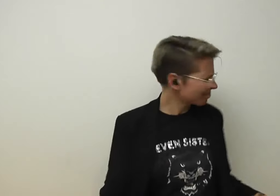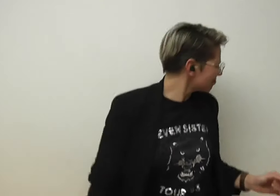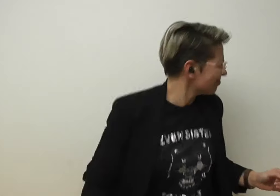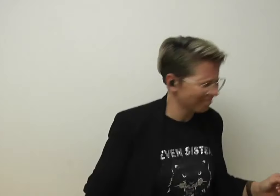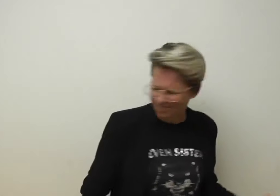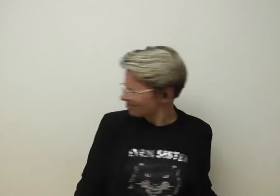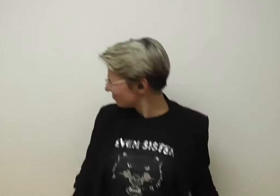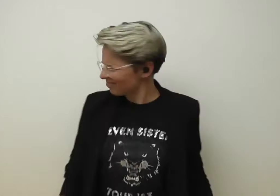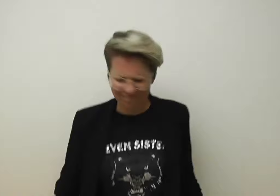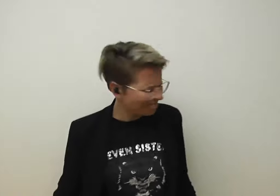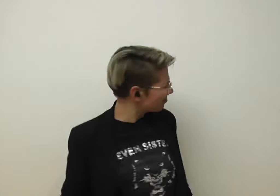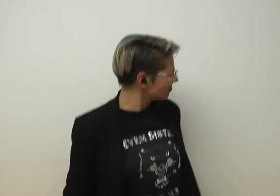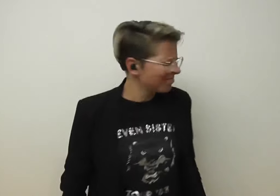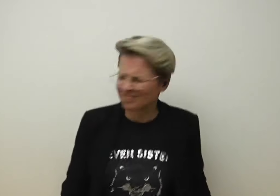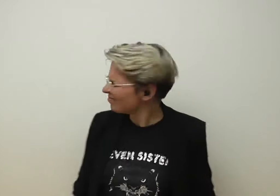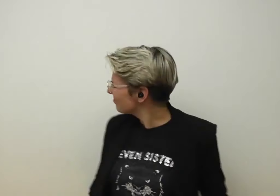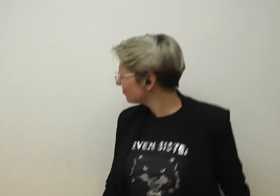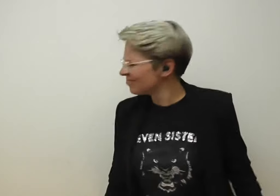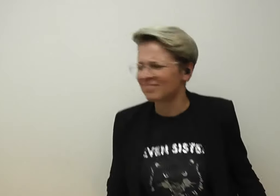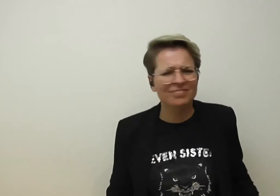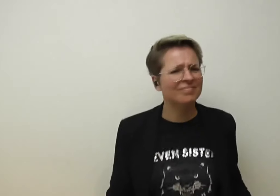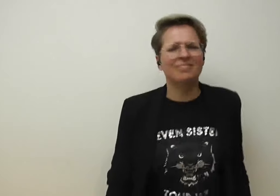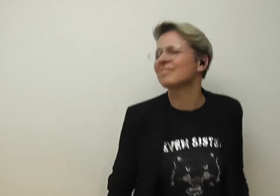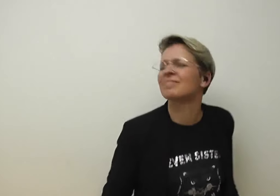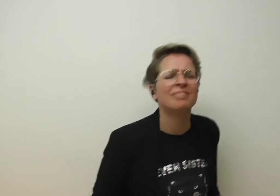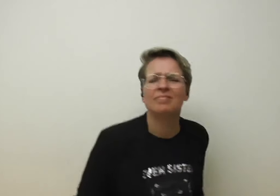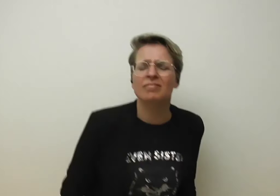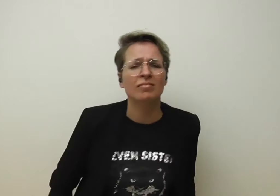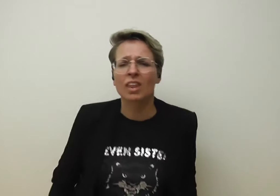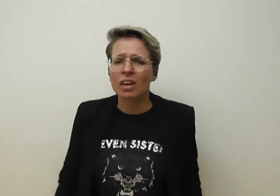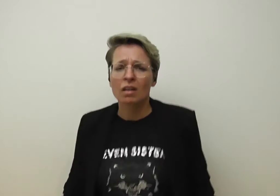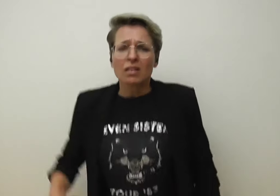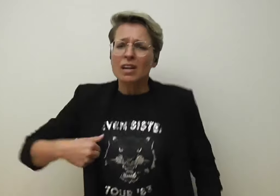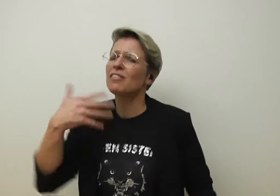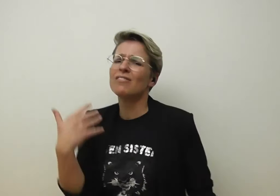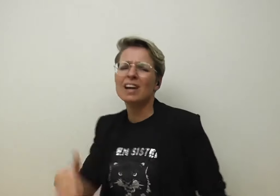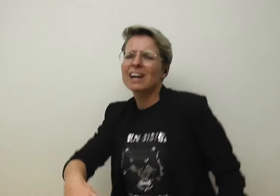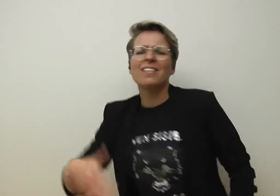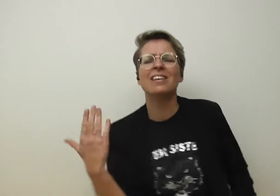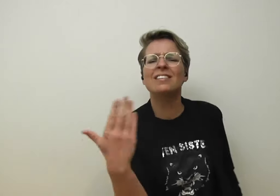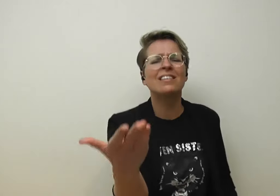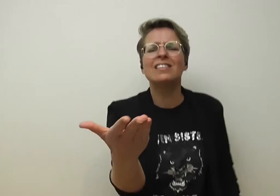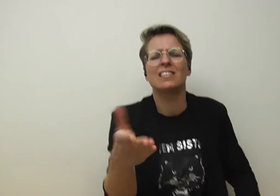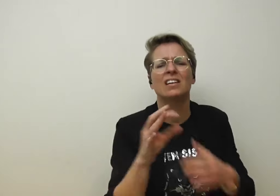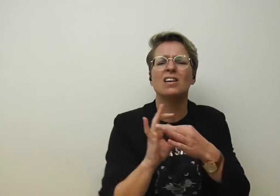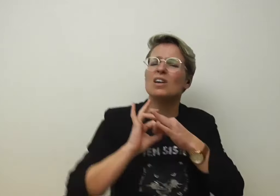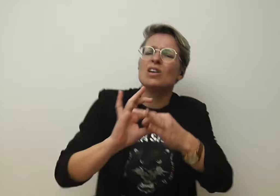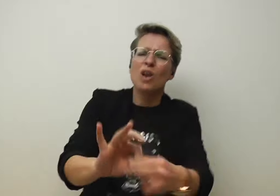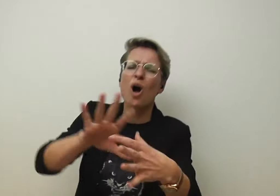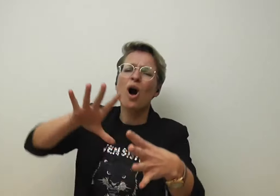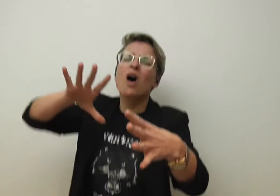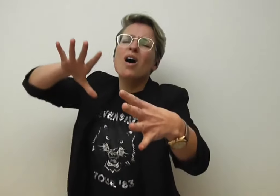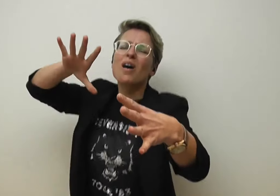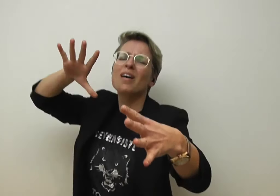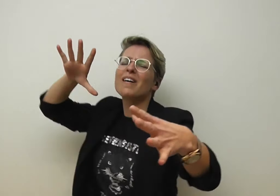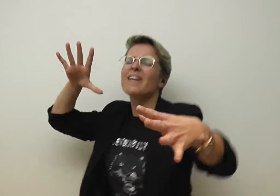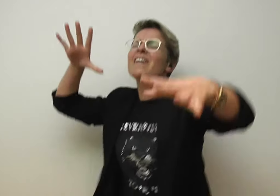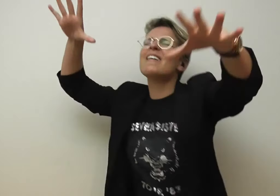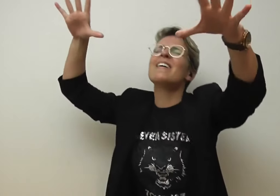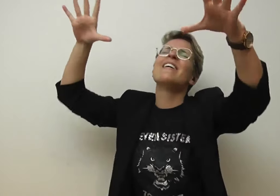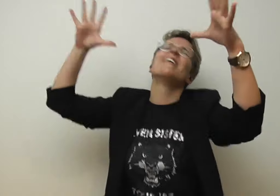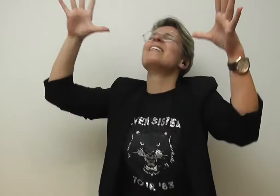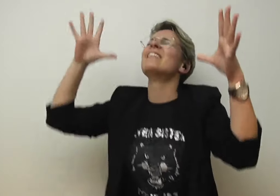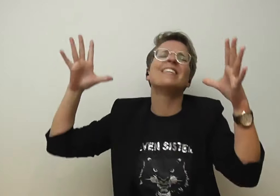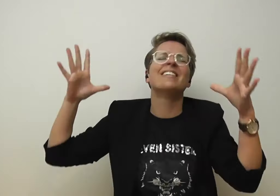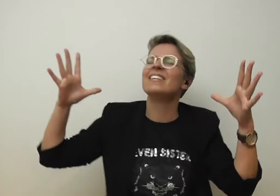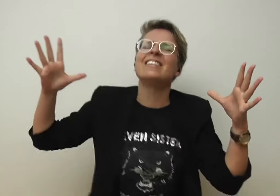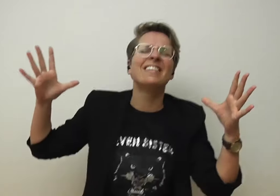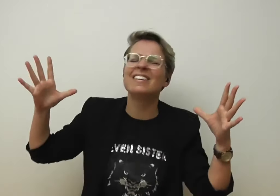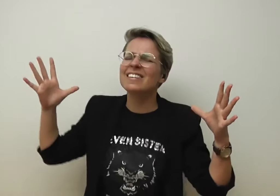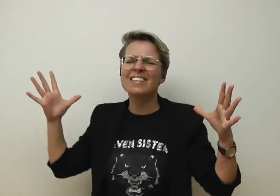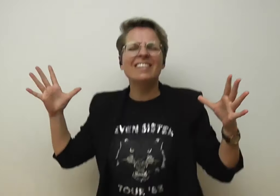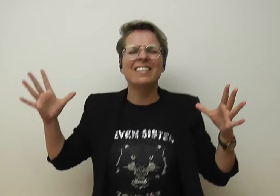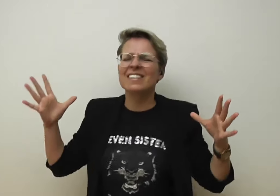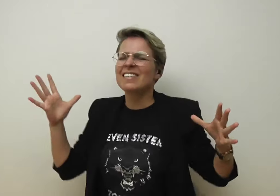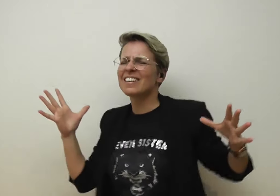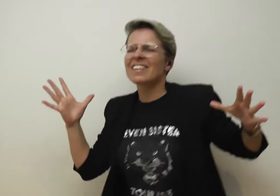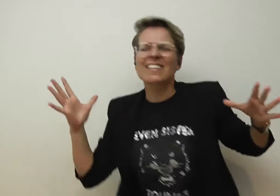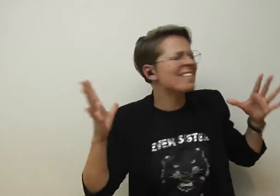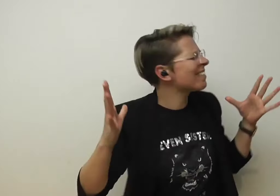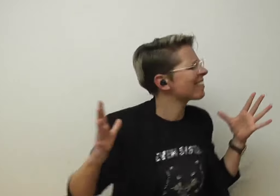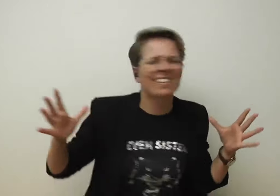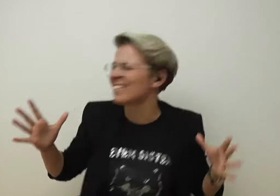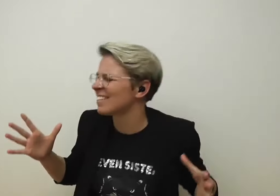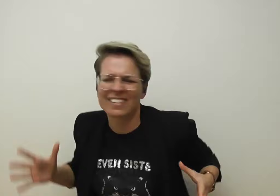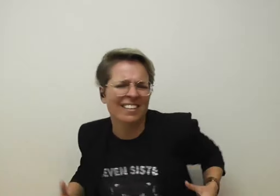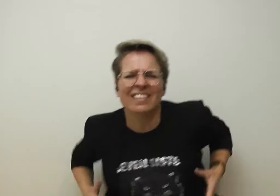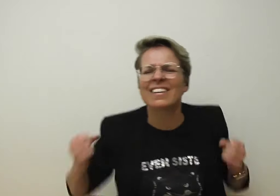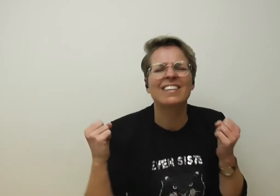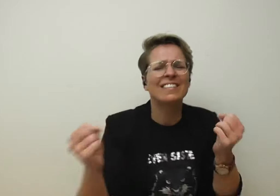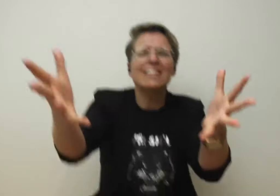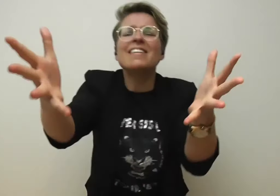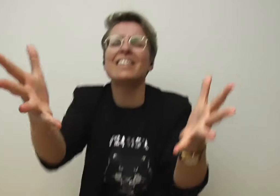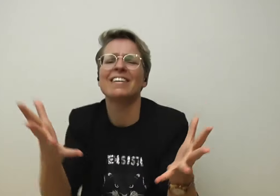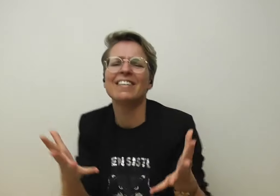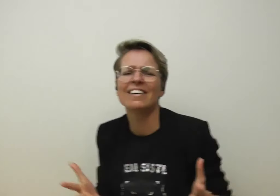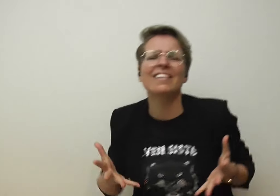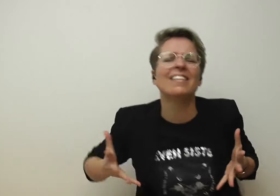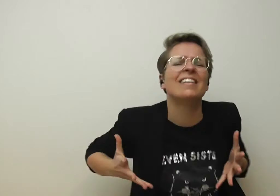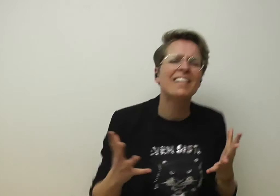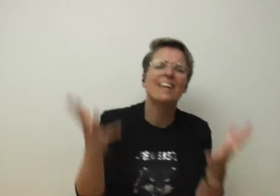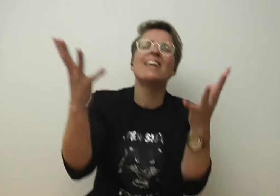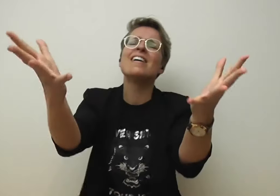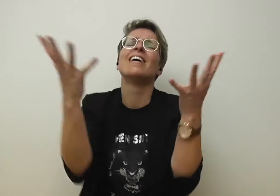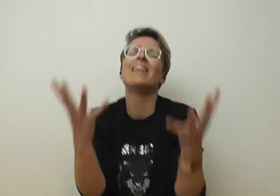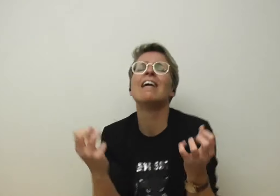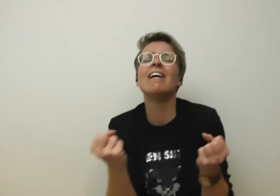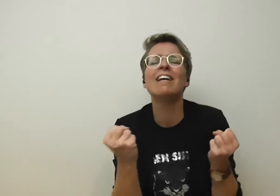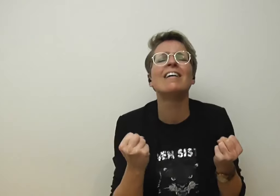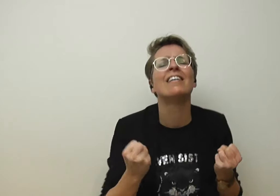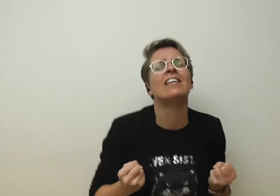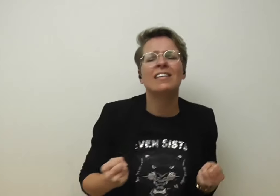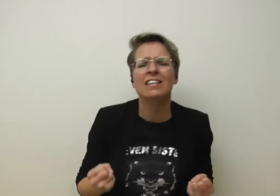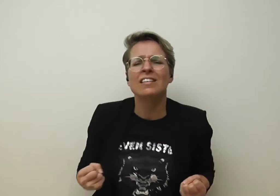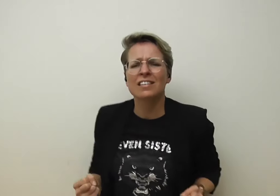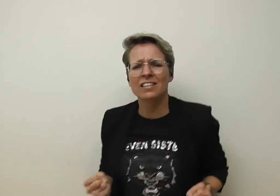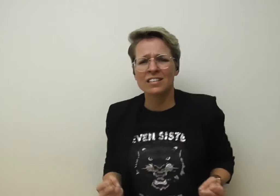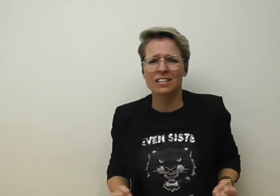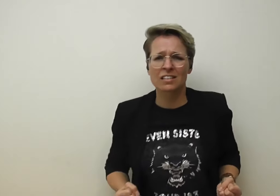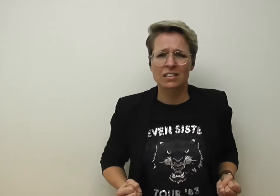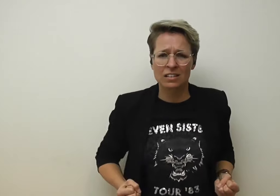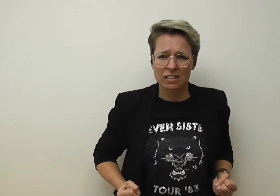Nee nee, nee nee Jou niet laten gaan